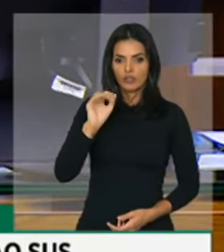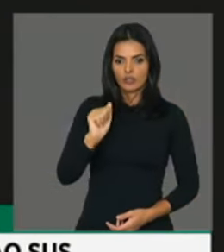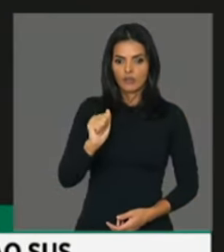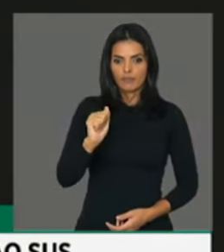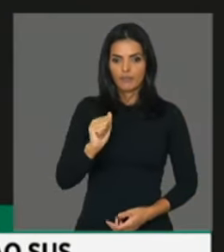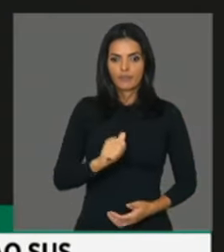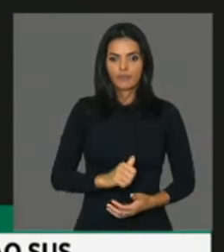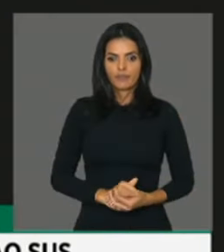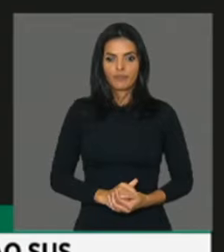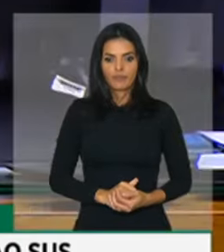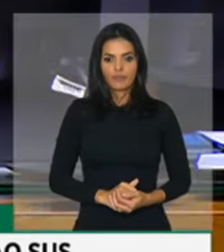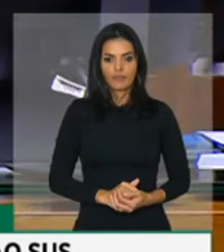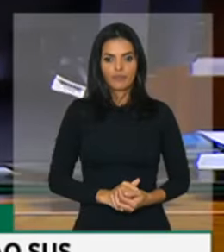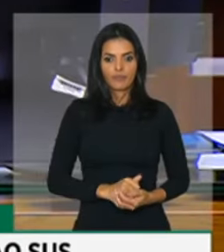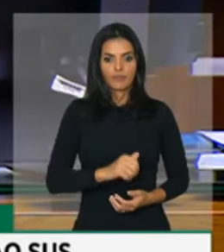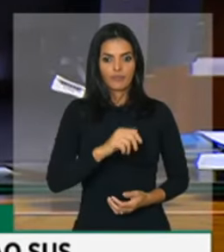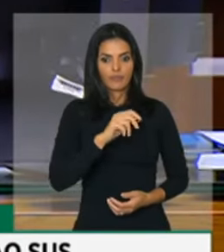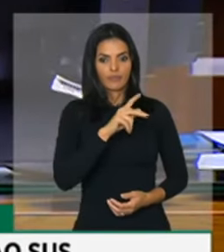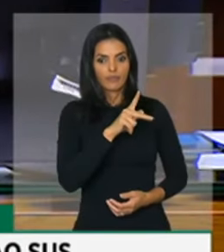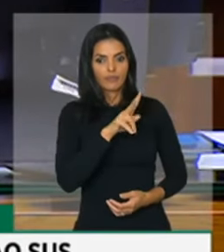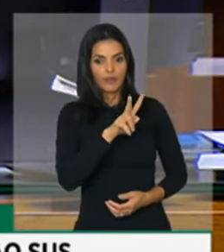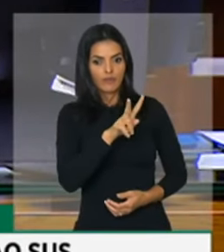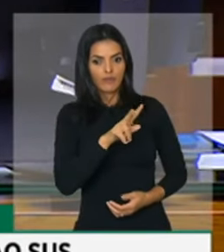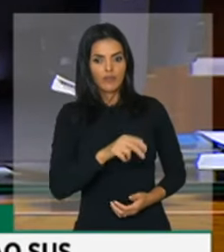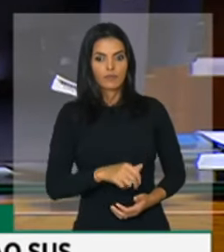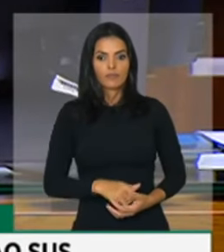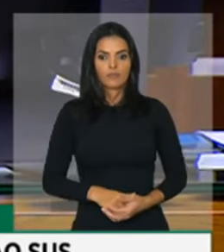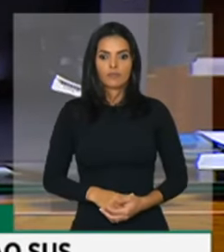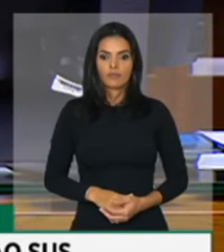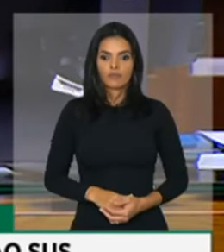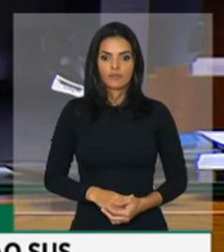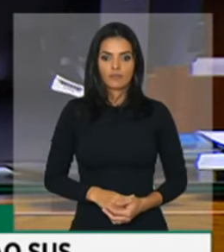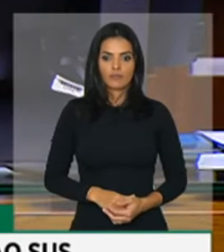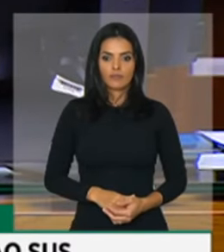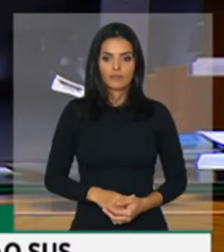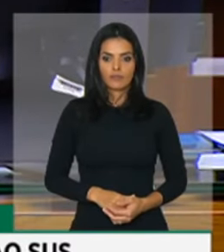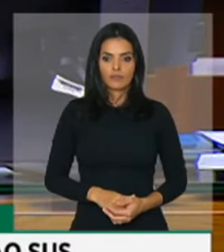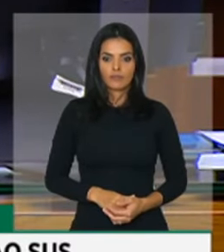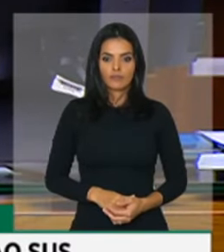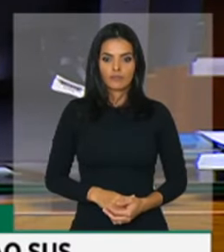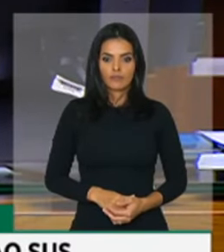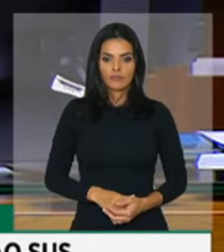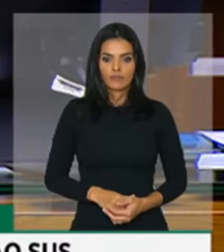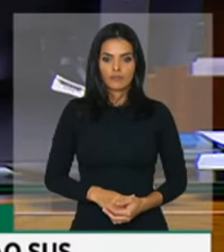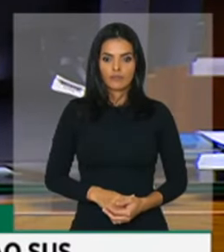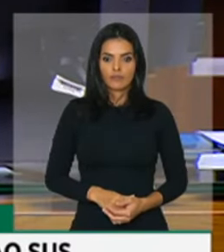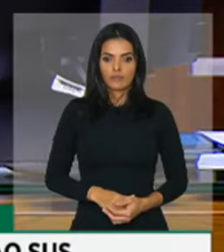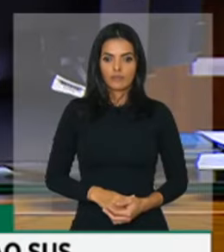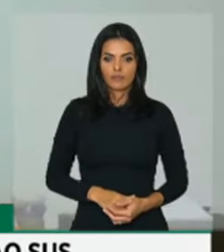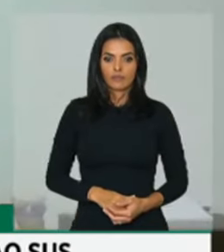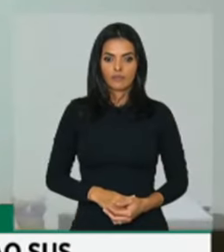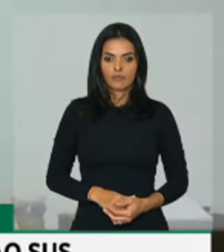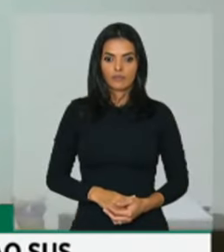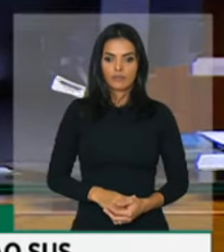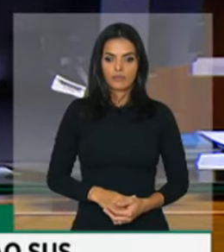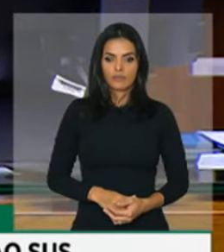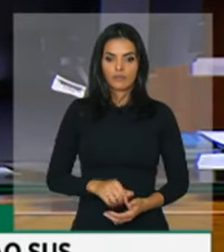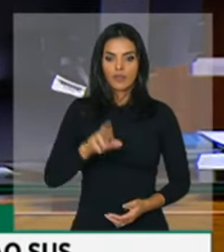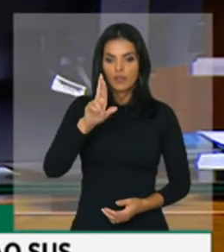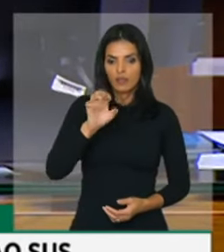O, SENHOR PRESIDENTE. PARTIDO VERDE É NÃO. [PRESIDENTE]: MUITO OBRIGADO. REDE? [DEPUTADA]: A REDE É SIM, SENHOR PRESIDENTE. [PRESIDENTE]: MUITO OBRIGADO. A MAIORIA?